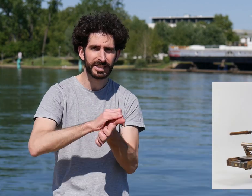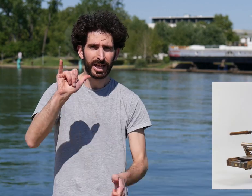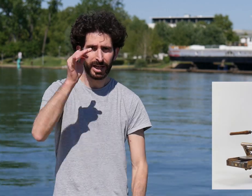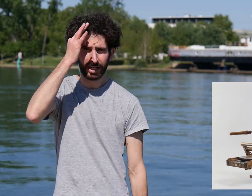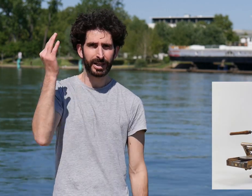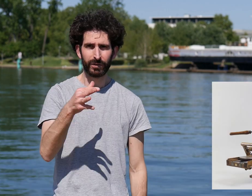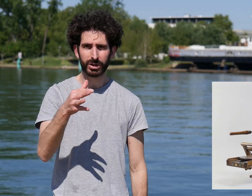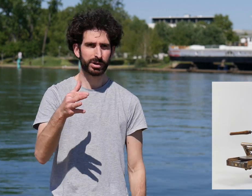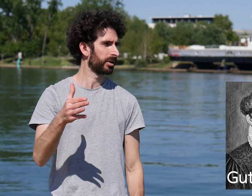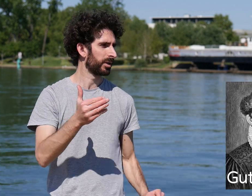Qui l'a inventé ?